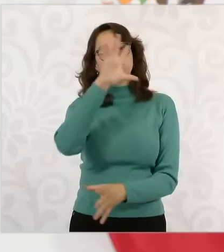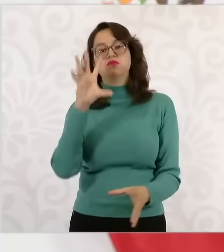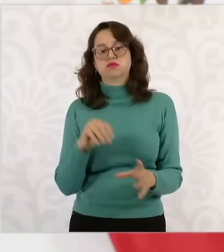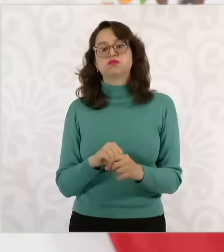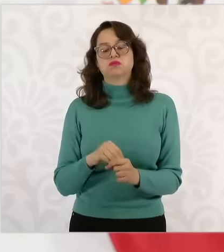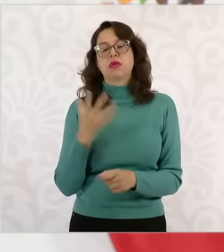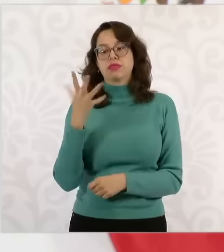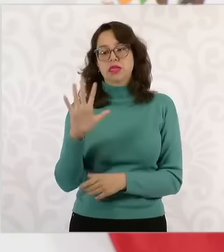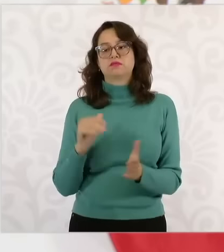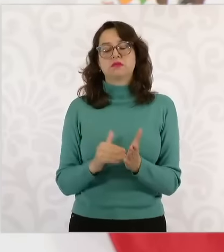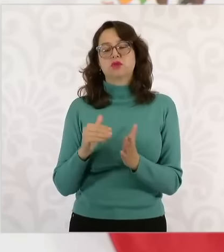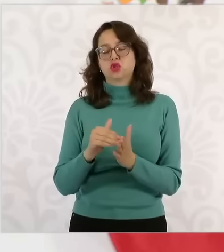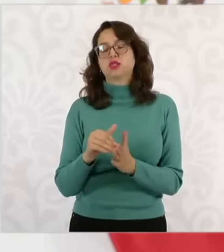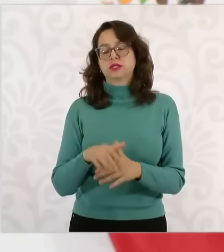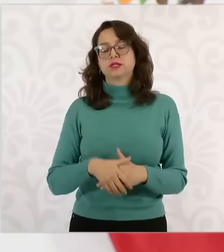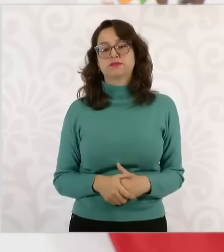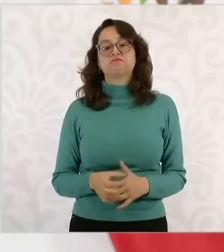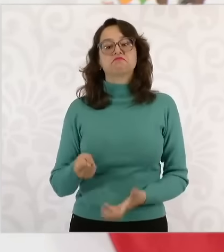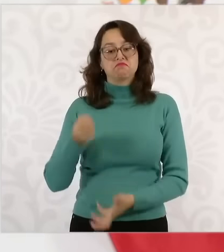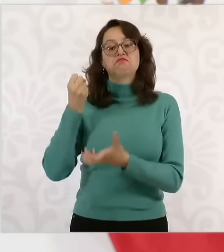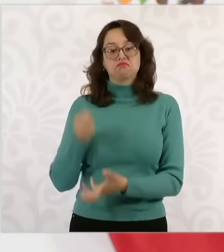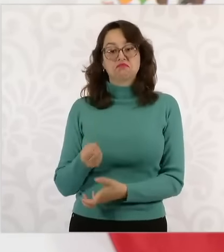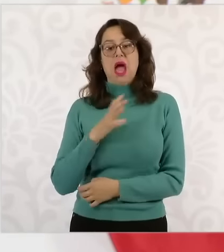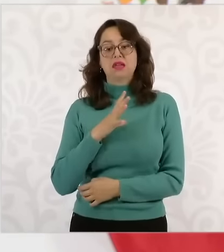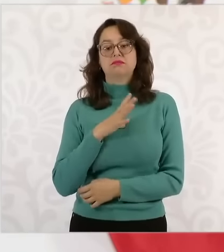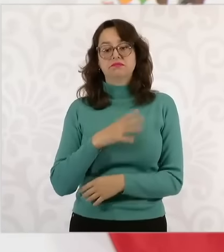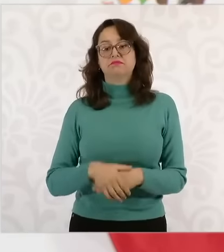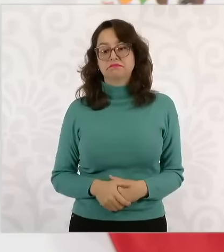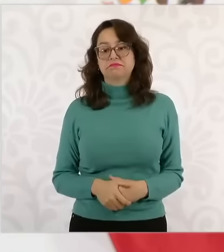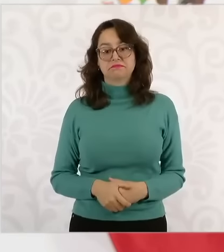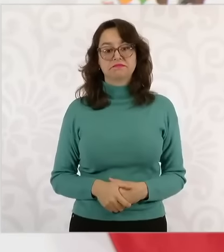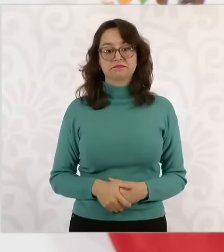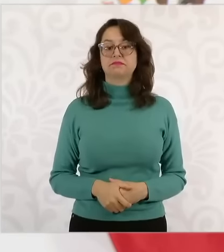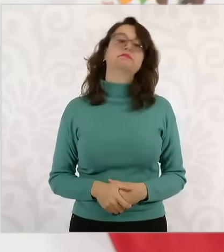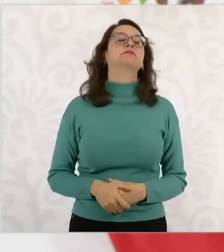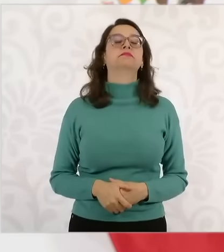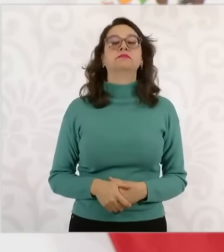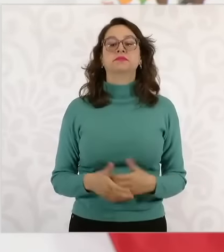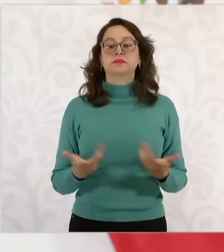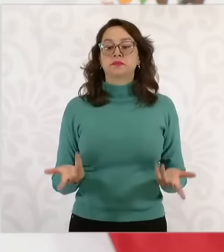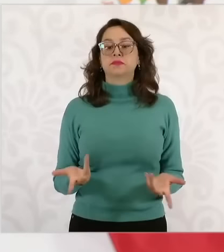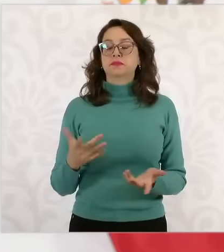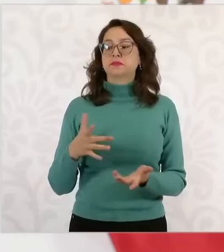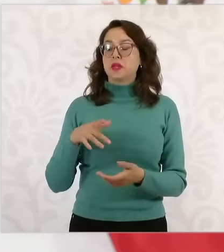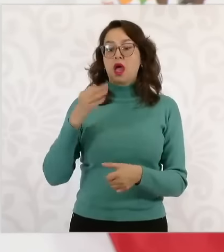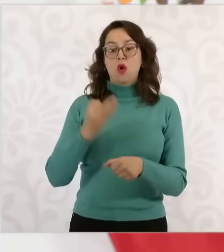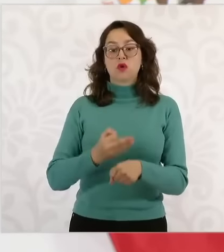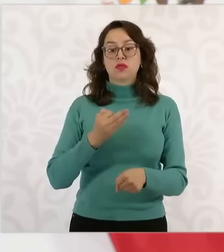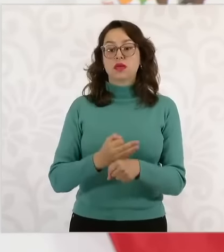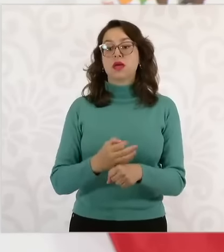como 10,000 millones. Hay recursos y hay recursos para atender la emergencia y después ya viene